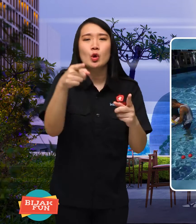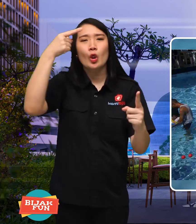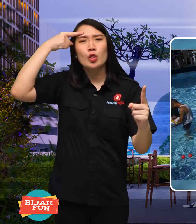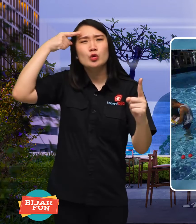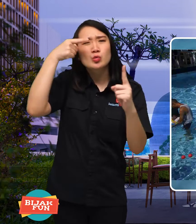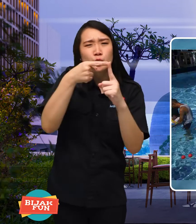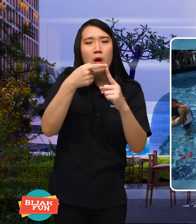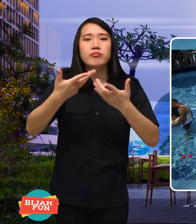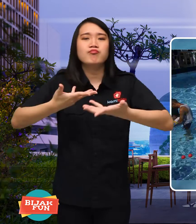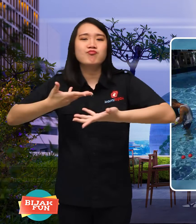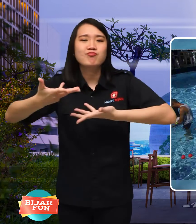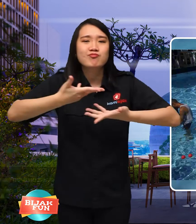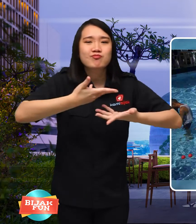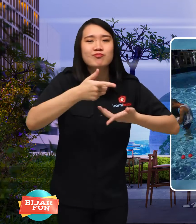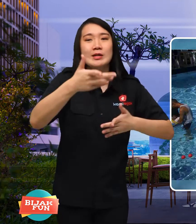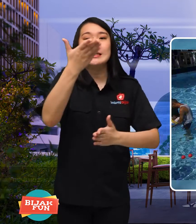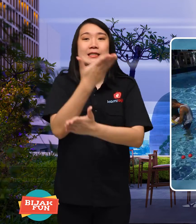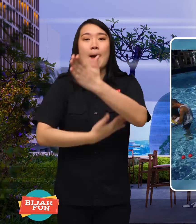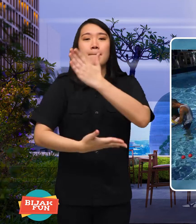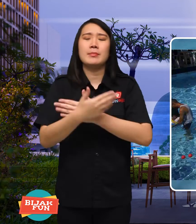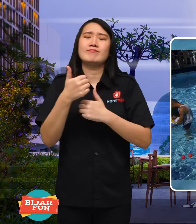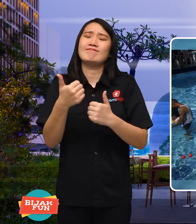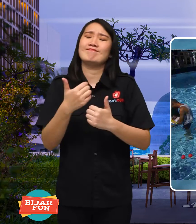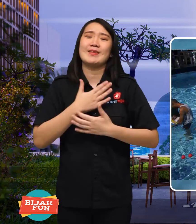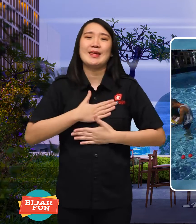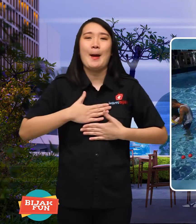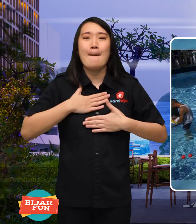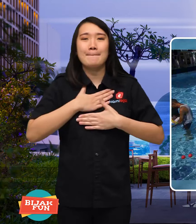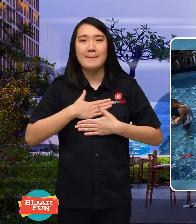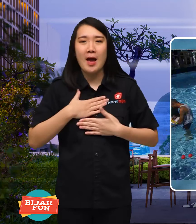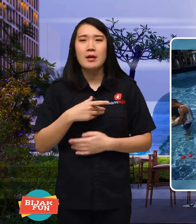yang bertujuan untuk kenyamanan layanan Disabilitas.